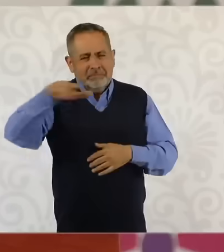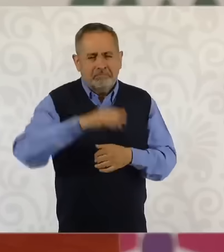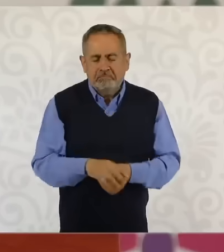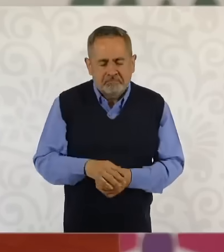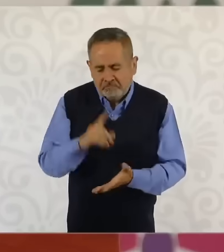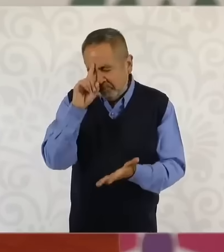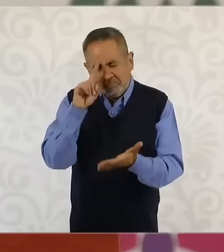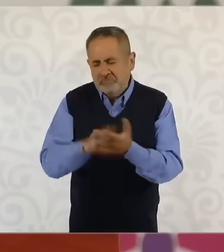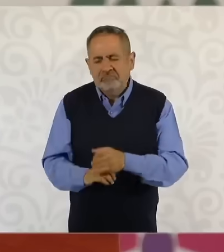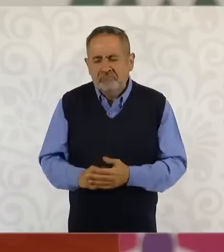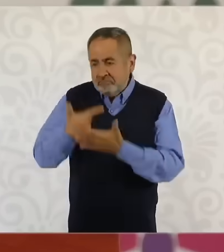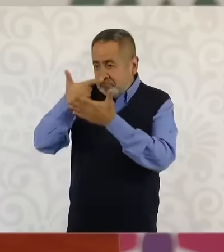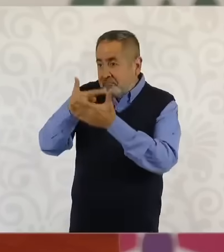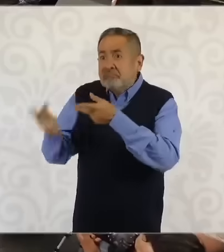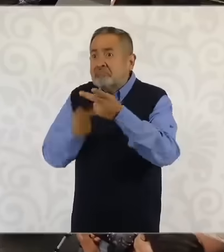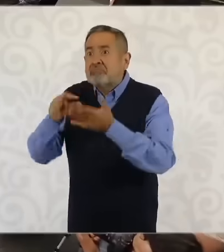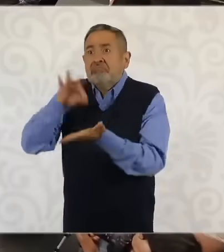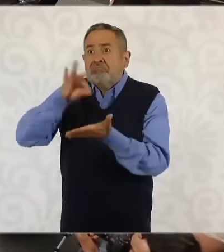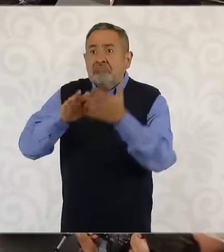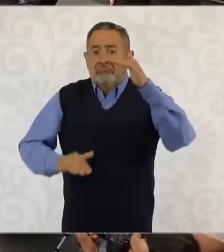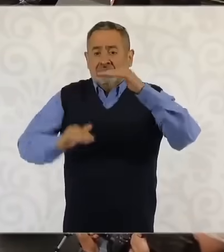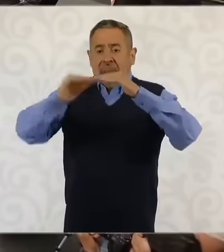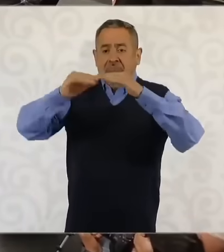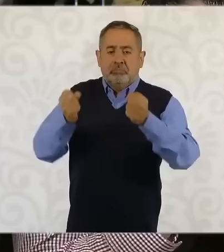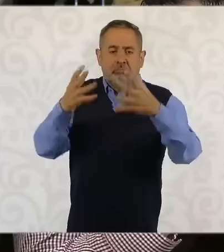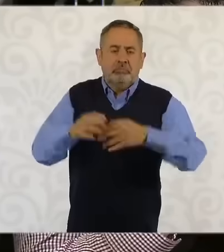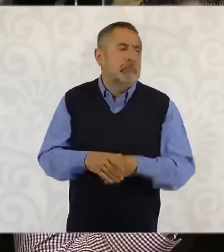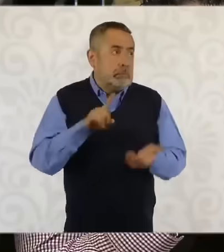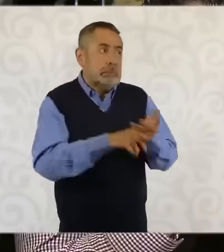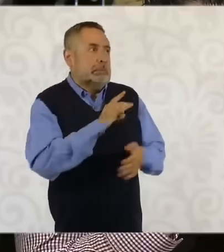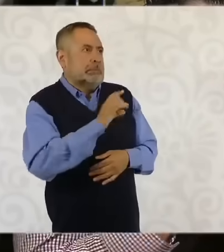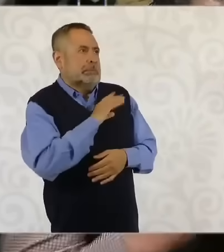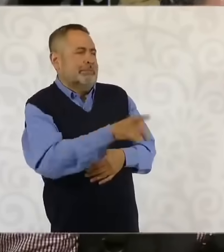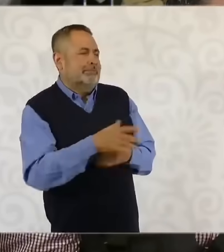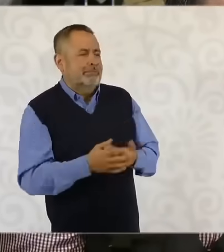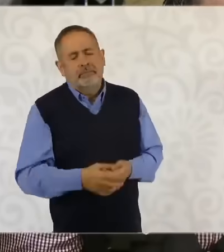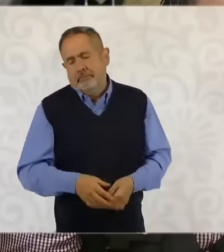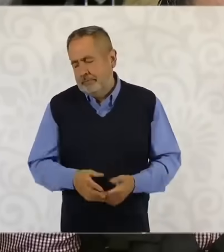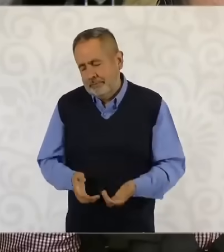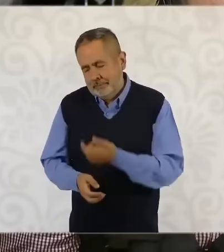no lo dicen las encuestas pues si tienen miedo también ya no la libertad de expresión tampoco